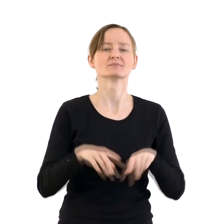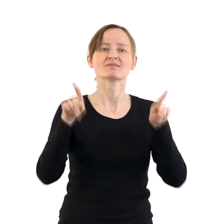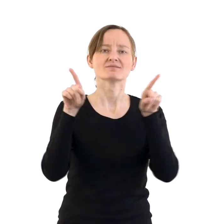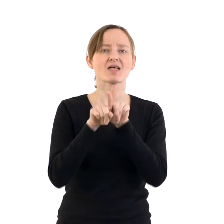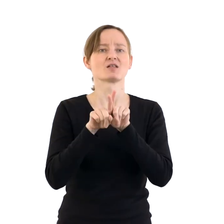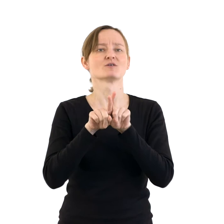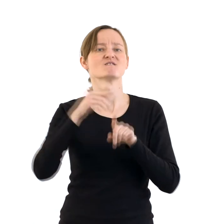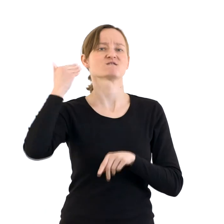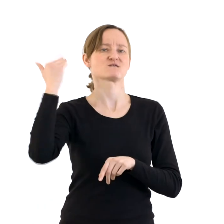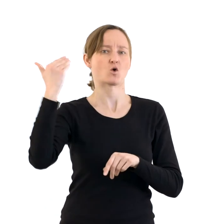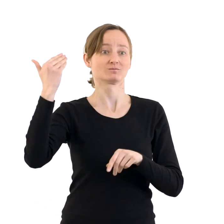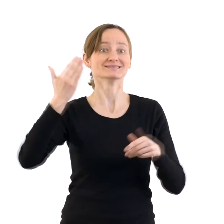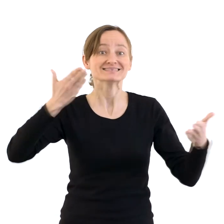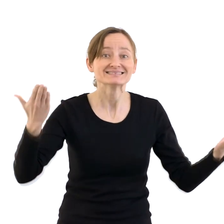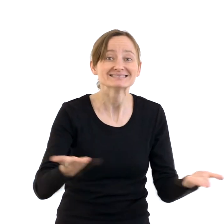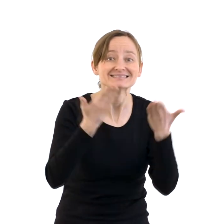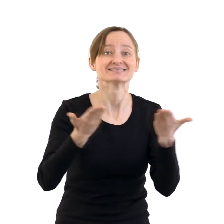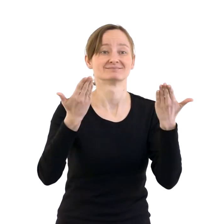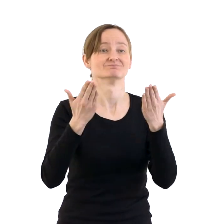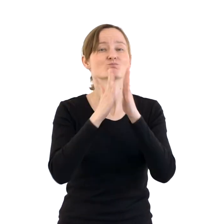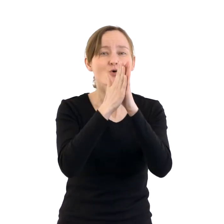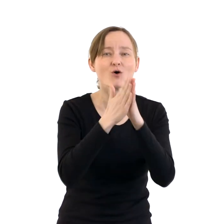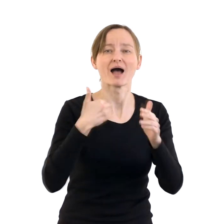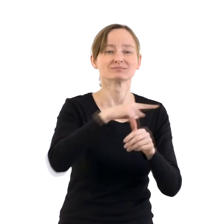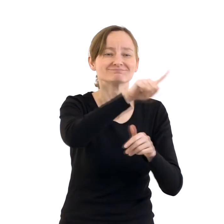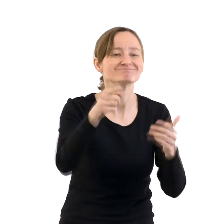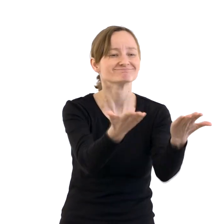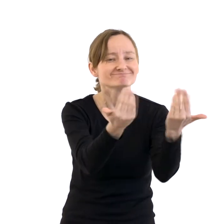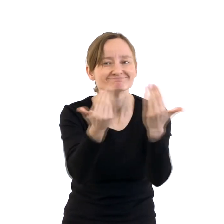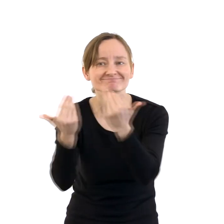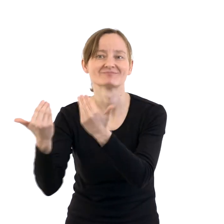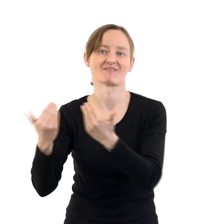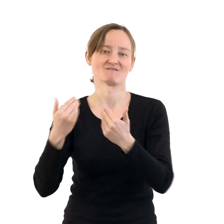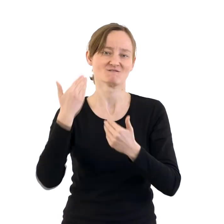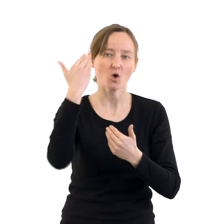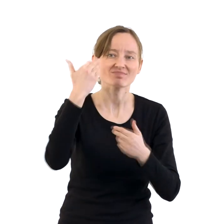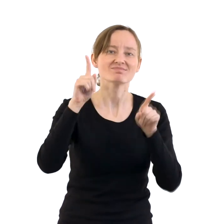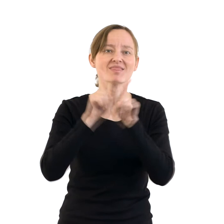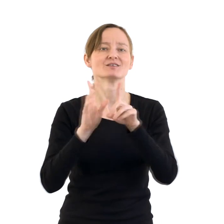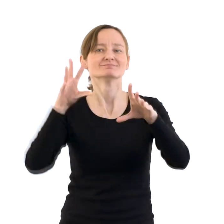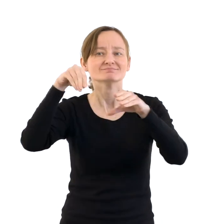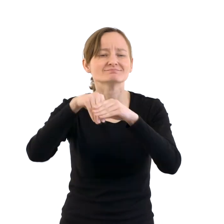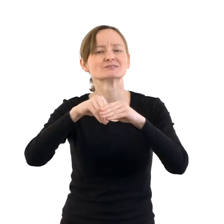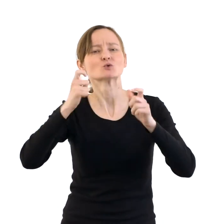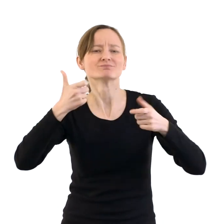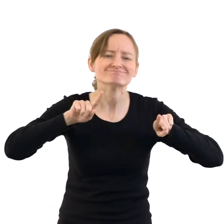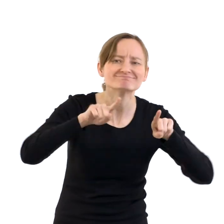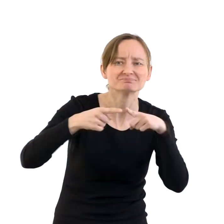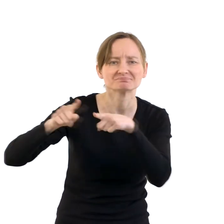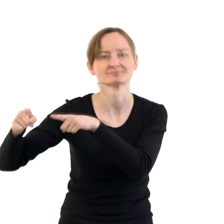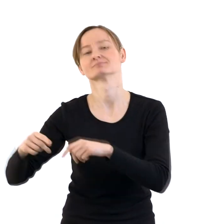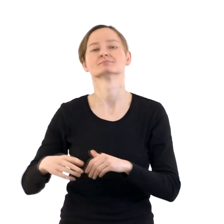promocji i organizacji wolontariatu;